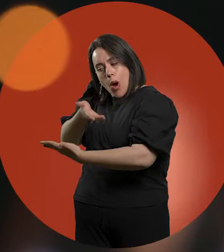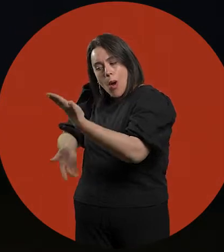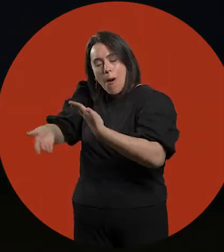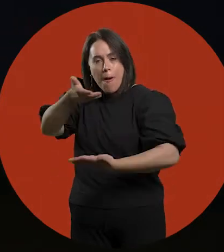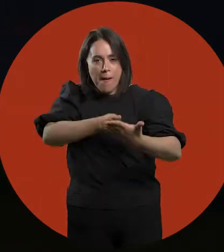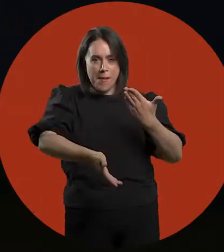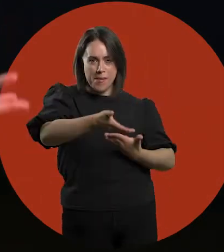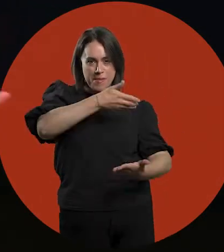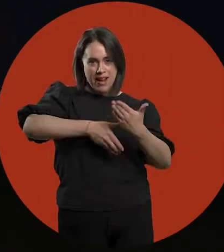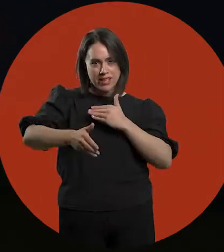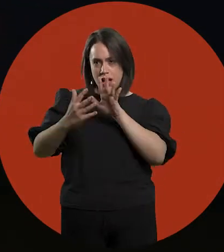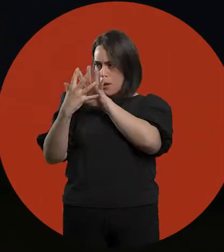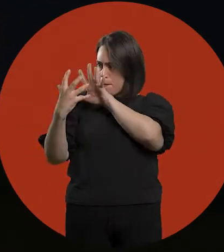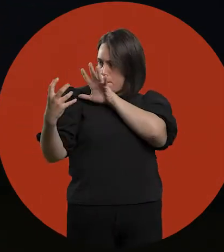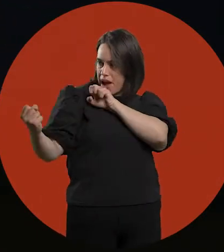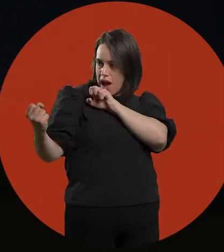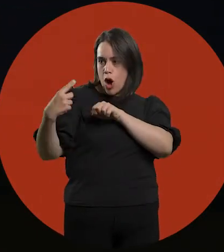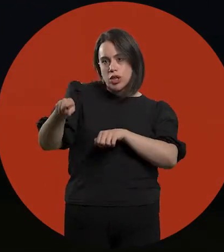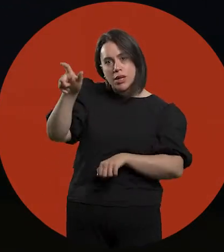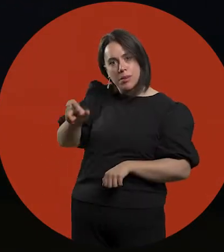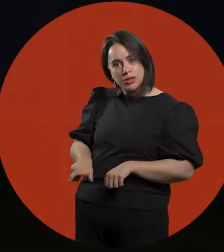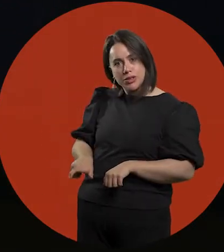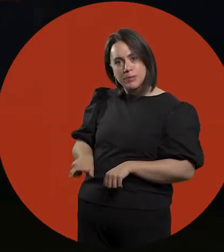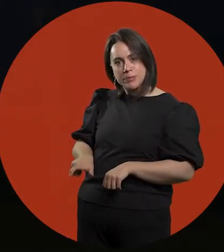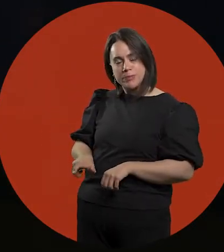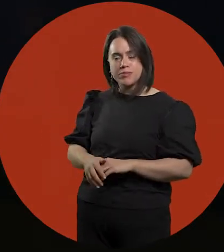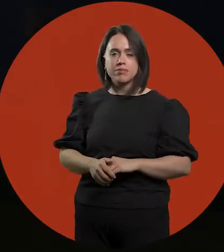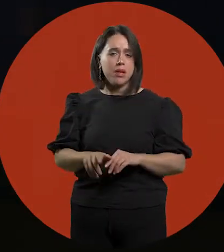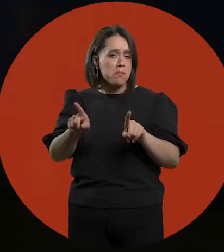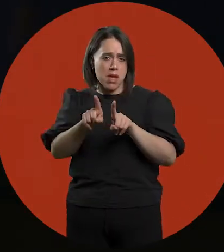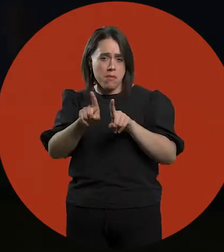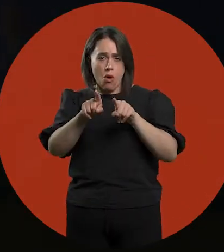saber llegar a la otra persona, como vos lo estás haciendo conmigo.